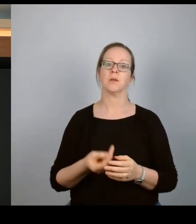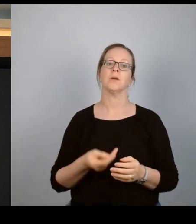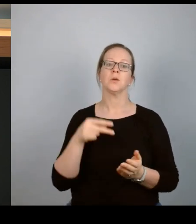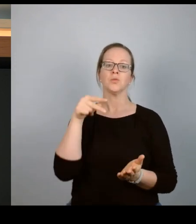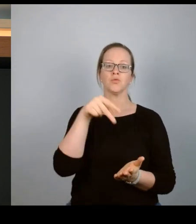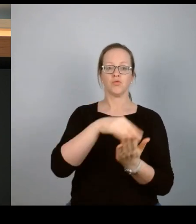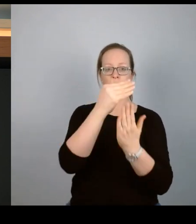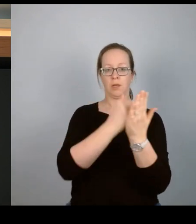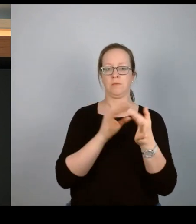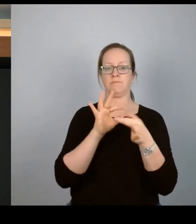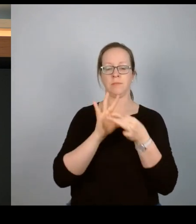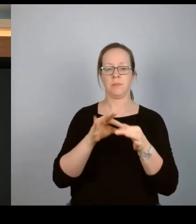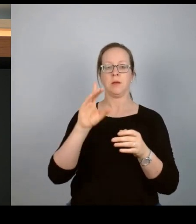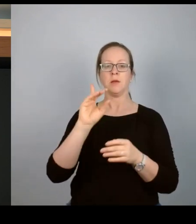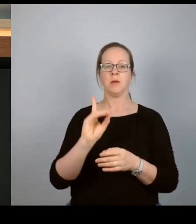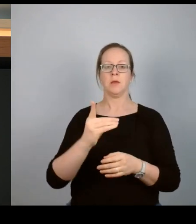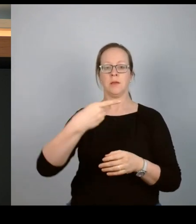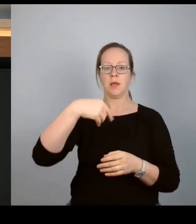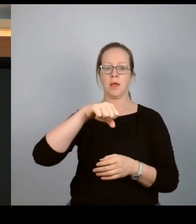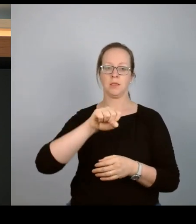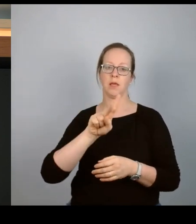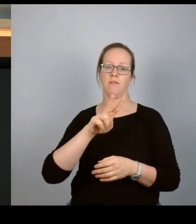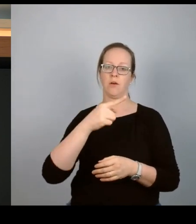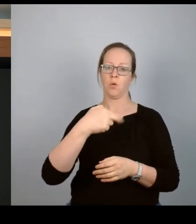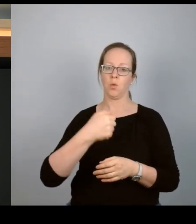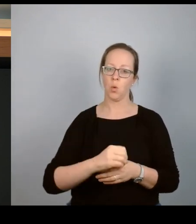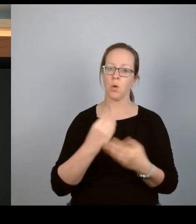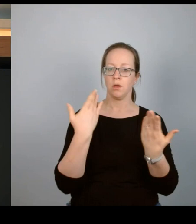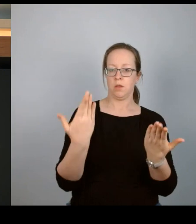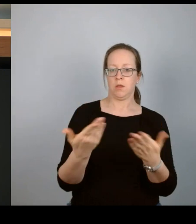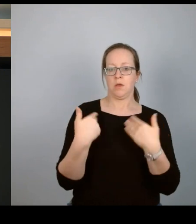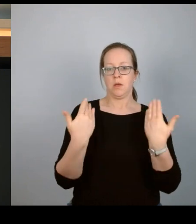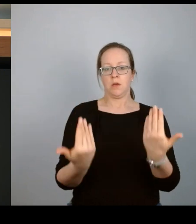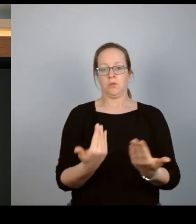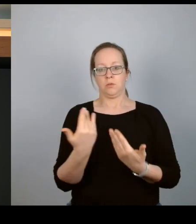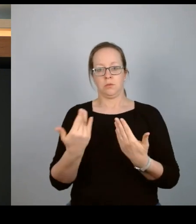Unterstützung brauchen, denn dieser Koalition ist der Datenschutz sehr wichtig.